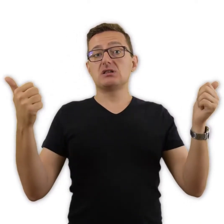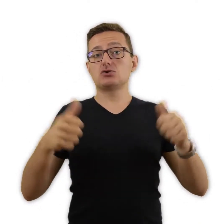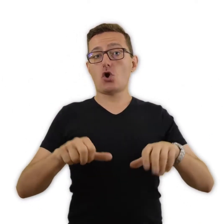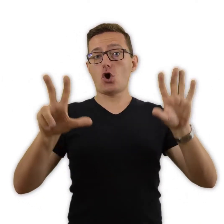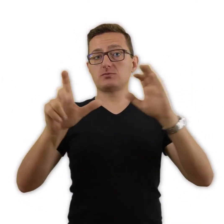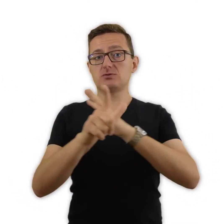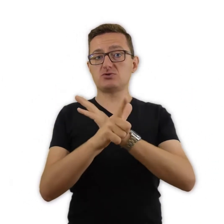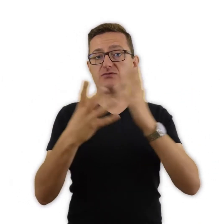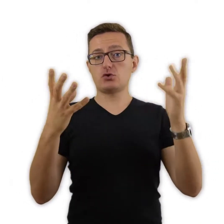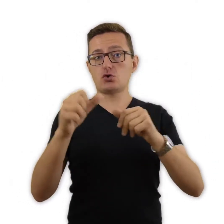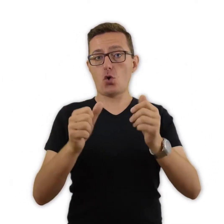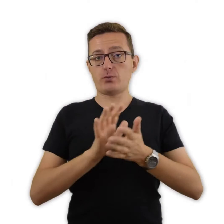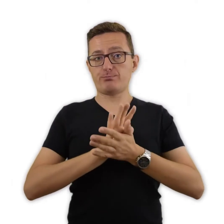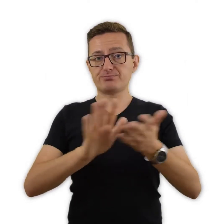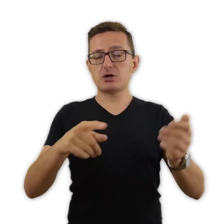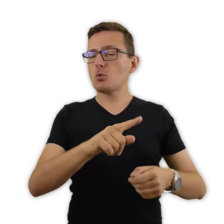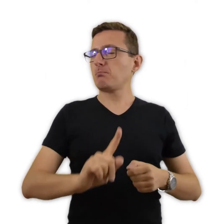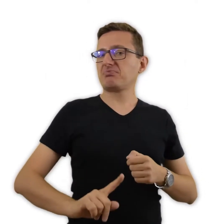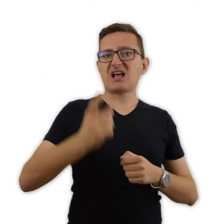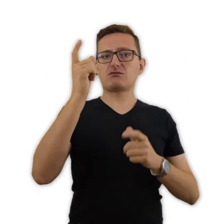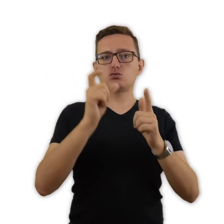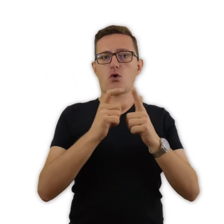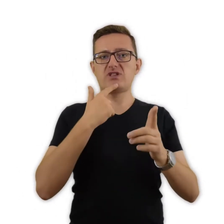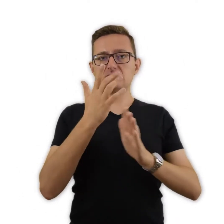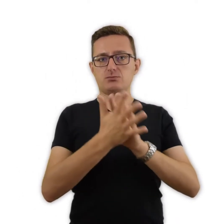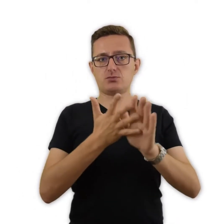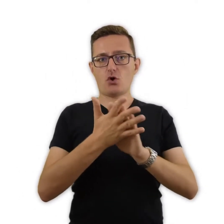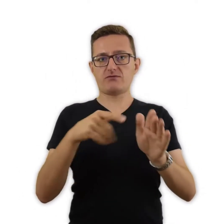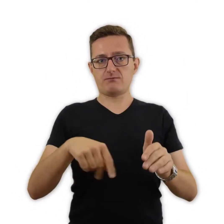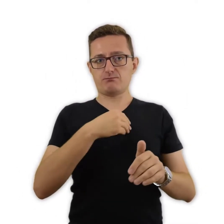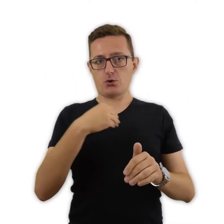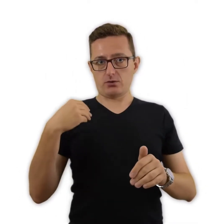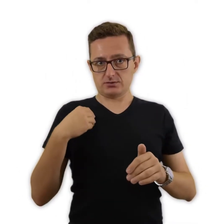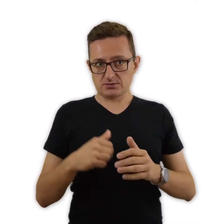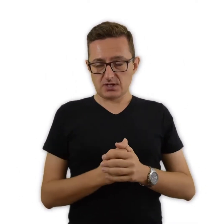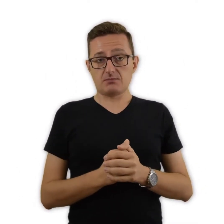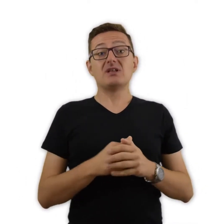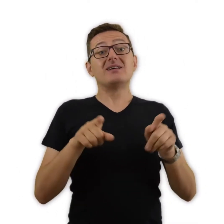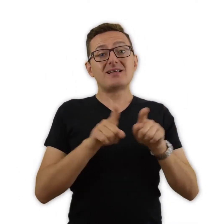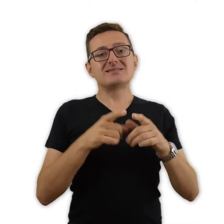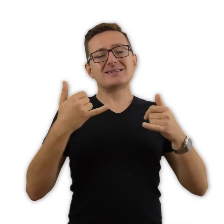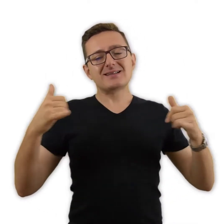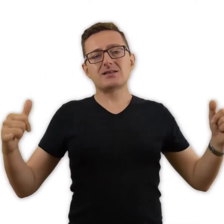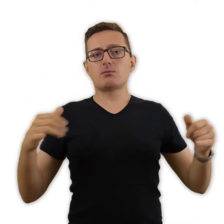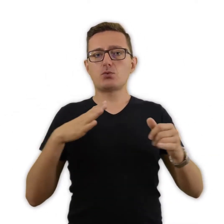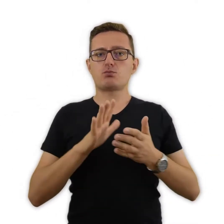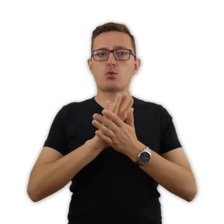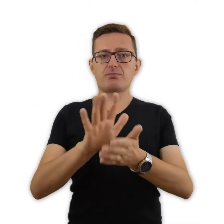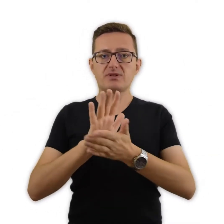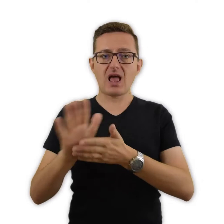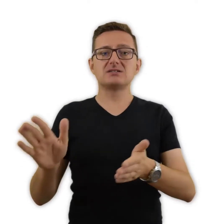wydany w 1879 roku jako pierwszy słownik języka migowego w Polsce. Opracował także inne publikacje,